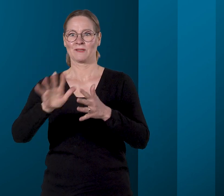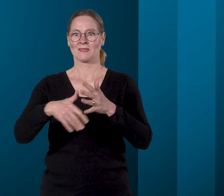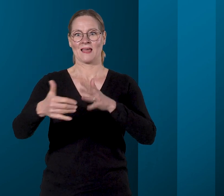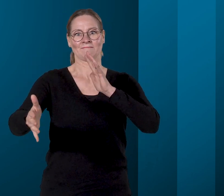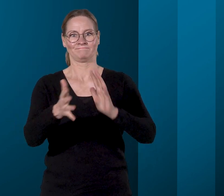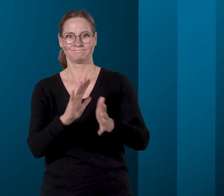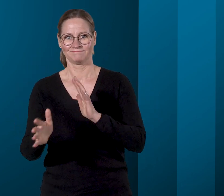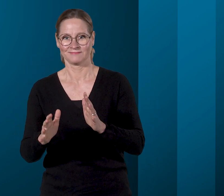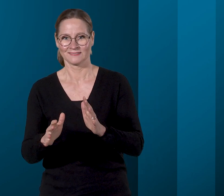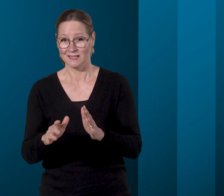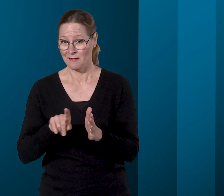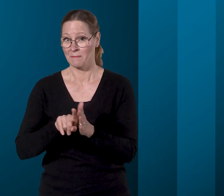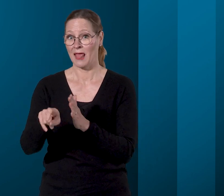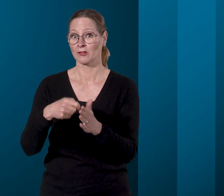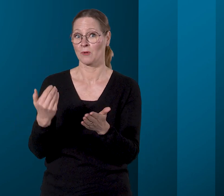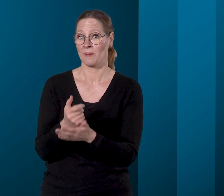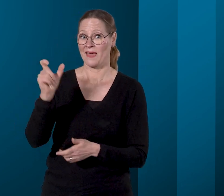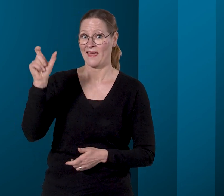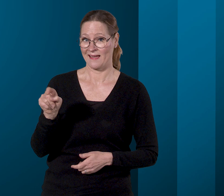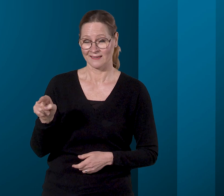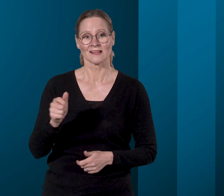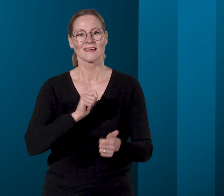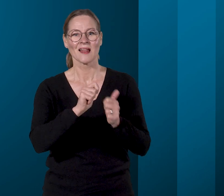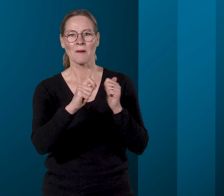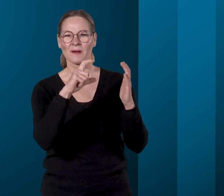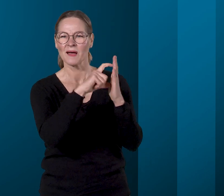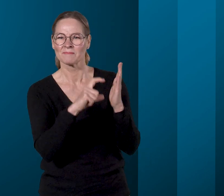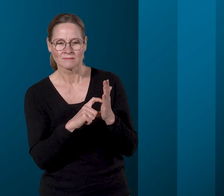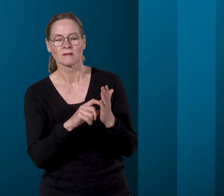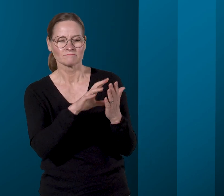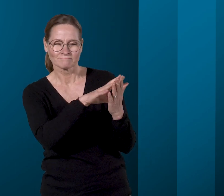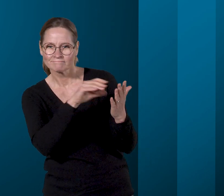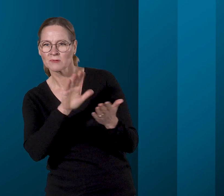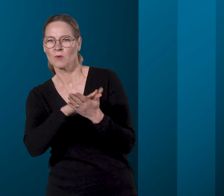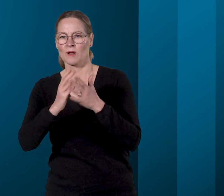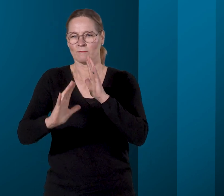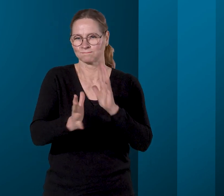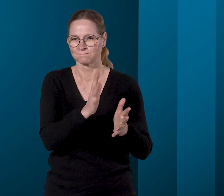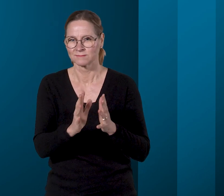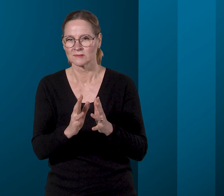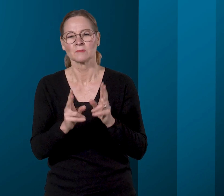myös viittomakielellä Peltomaan toimiessa kilpailukappaleiden tulkkina -